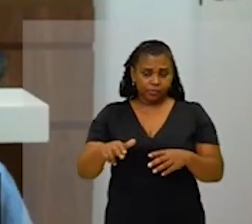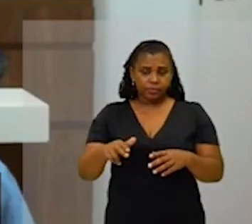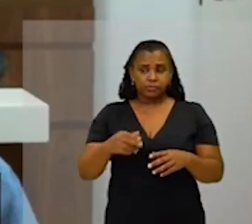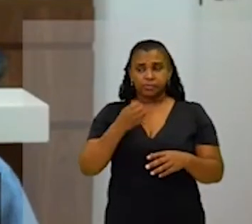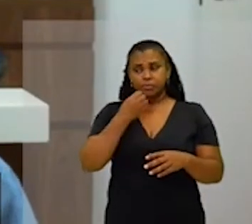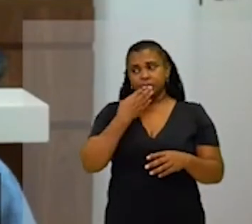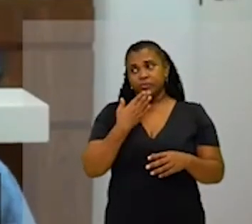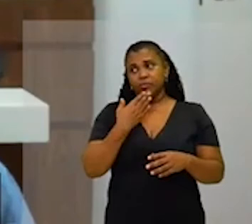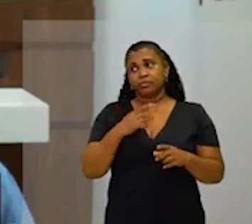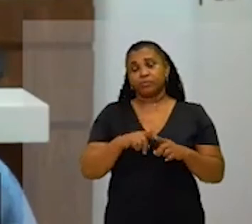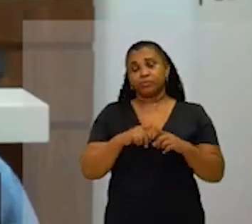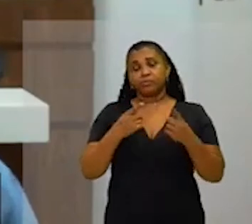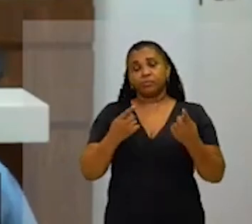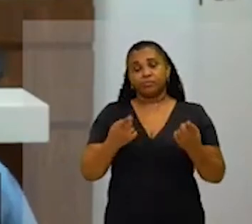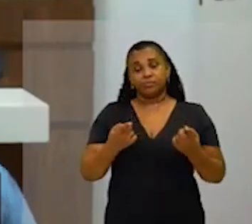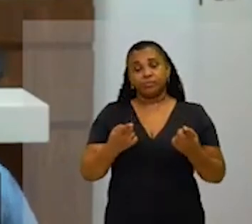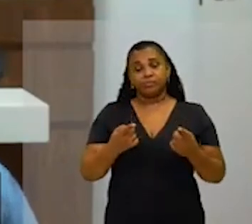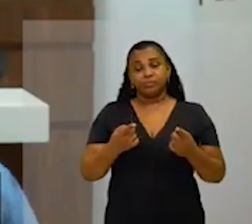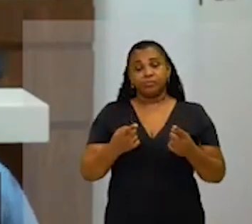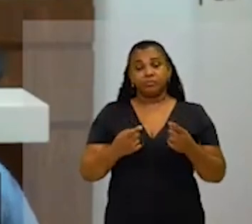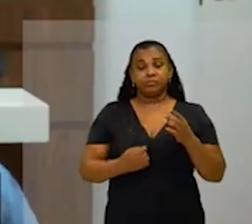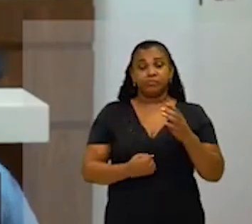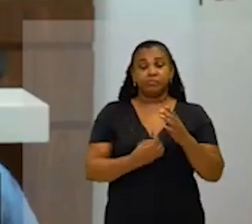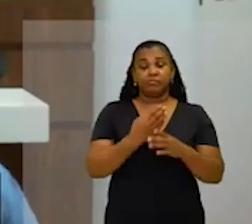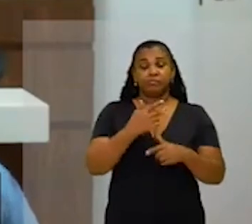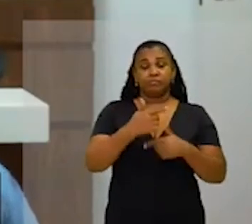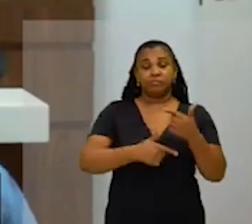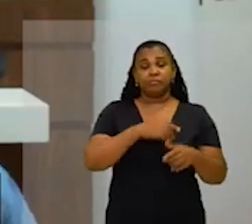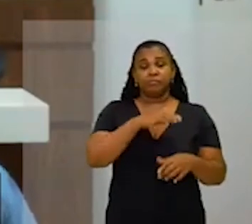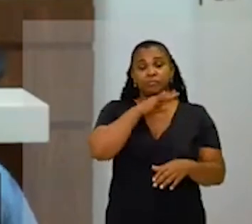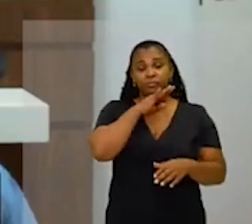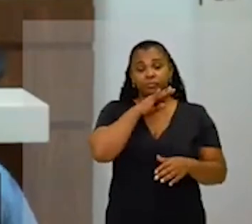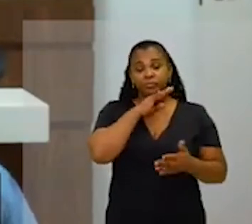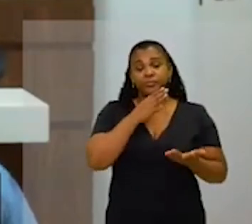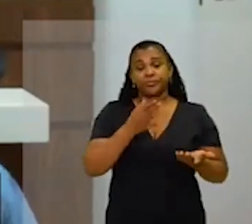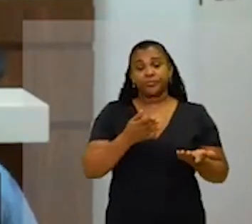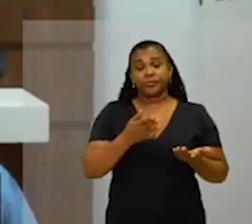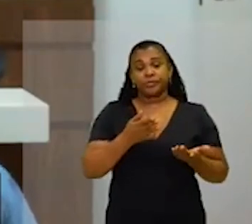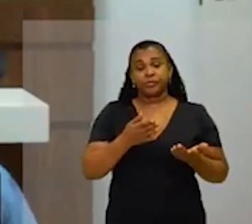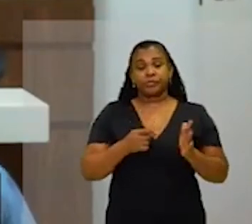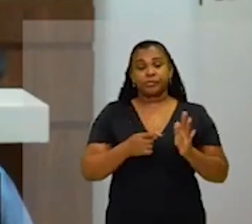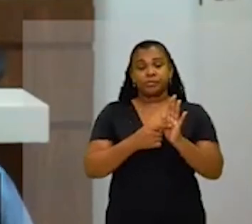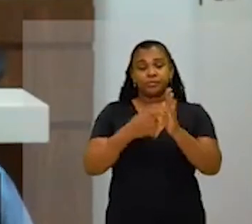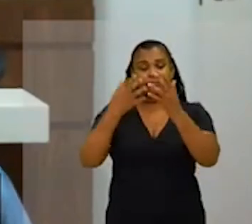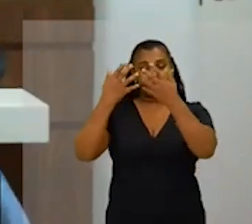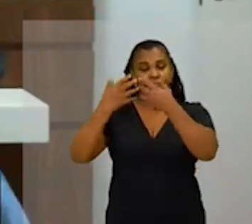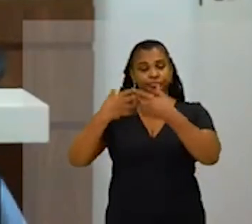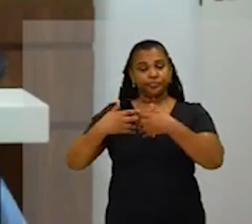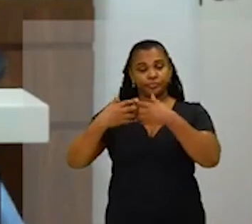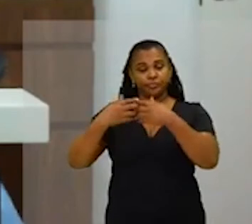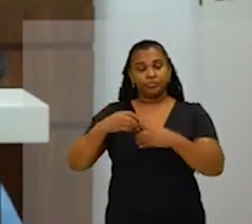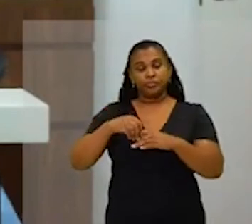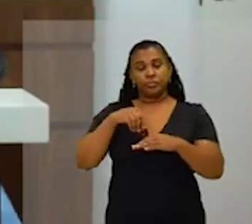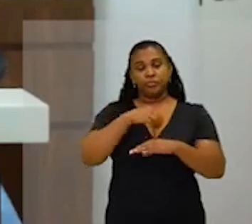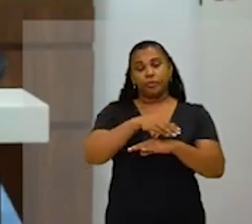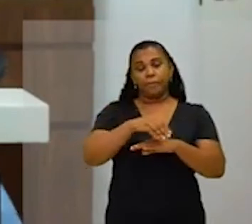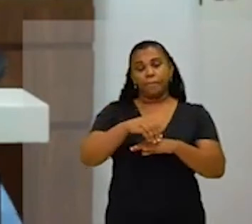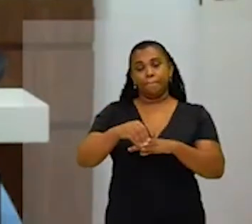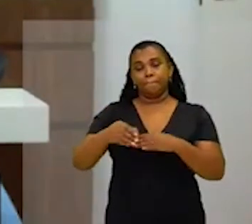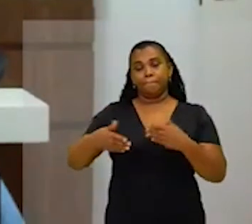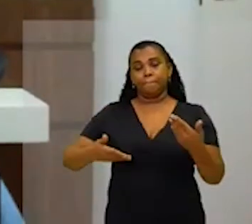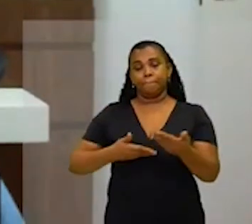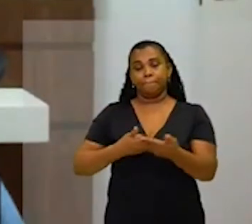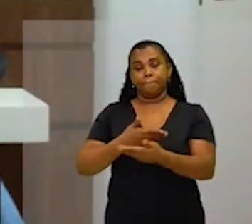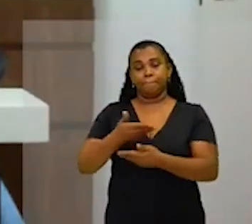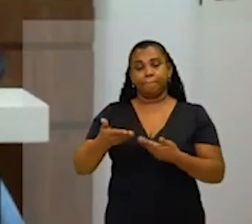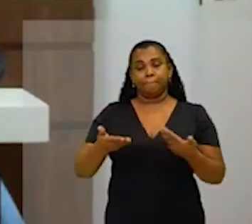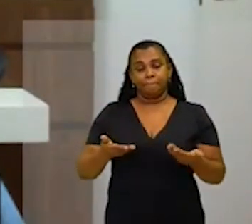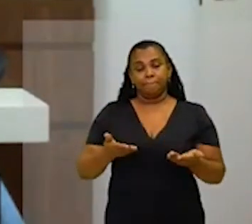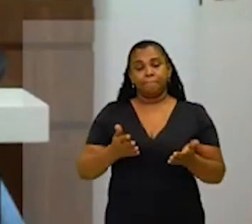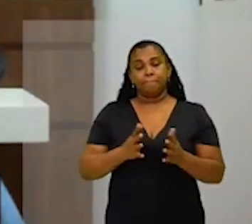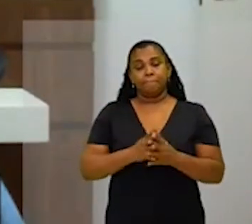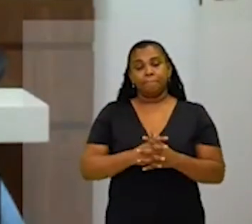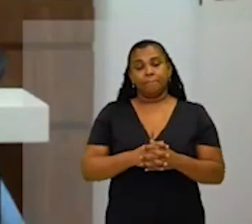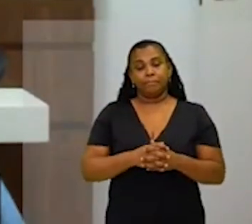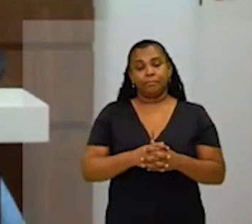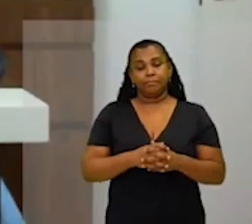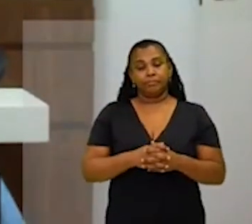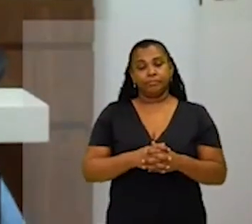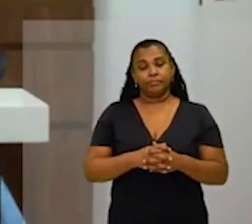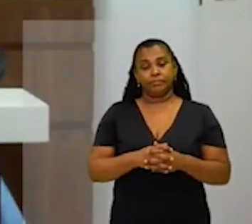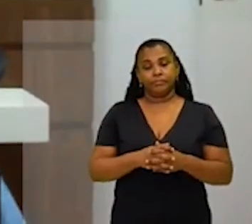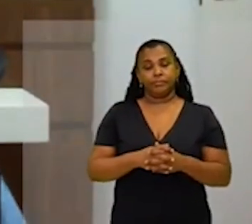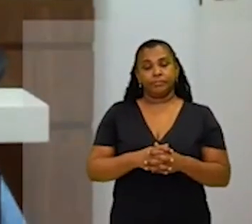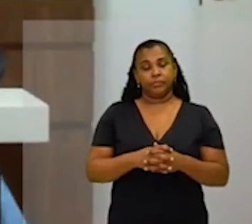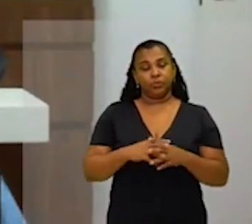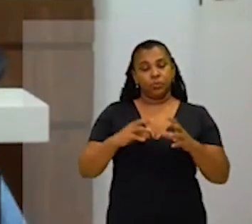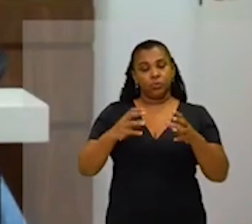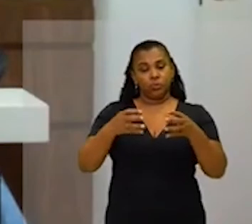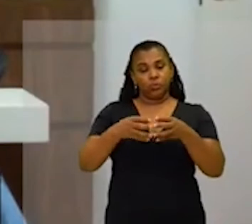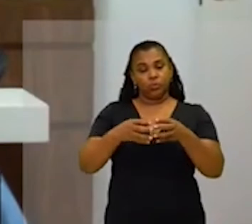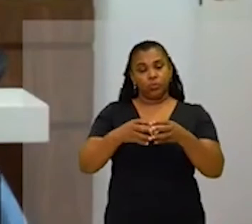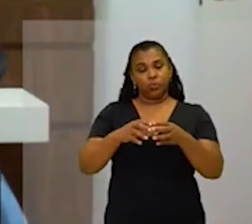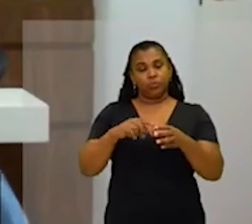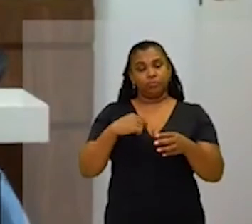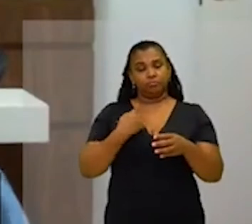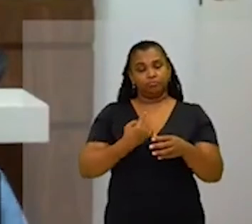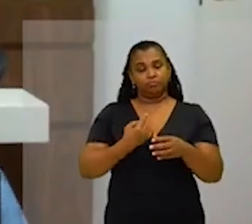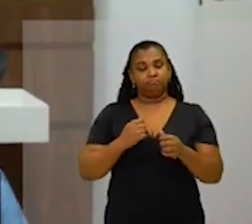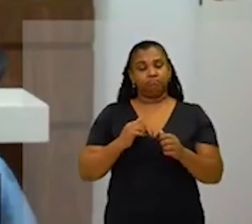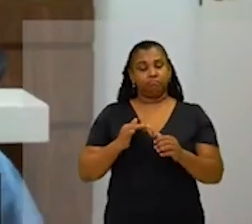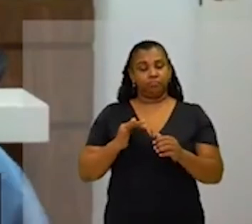essa reflexão que eu tive compartilharem trazer a fraca plantas grupo para a gente poder refletir